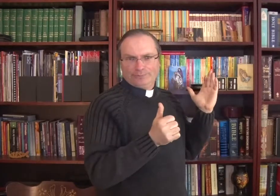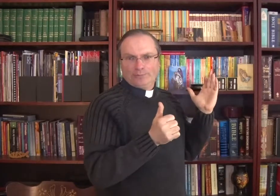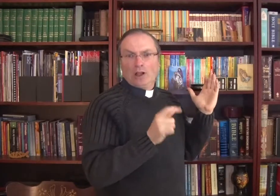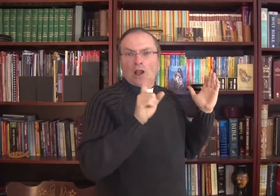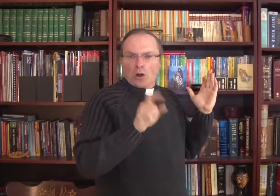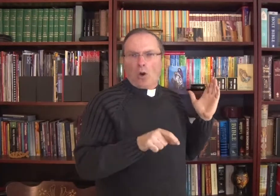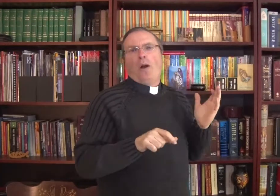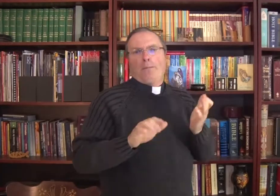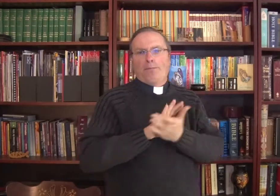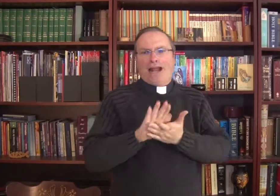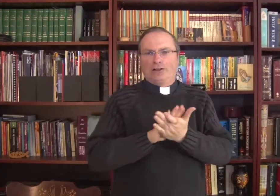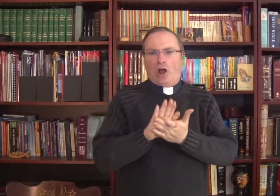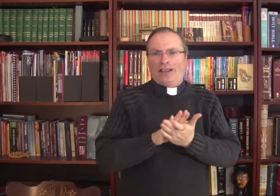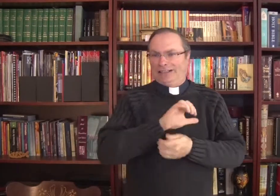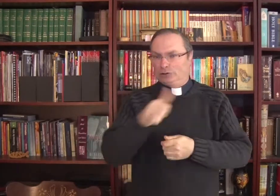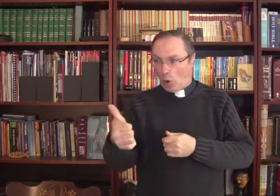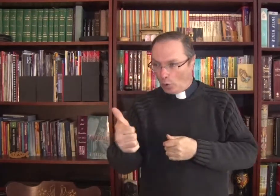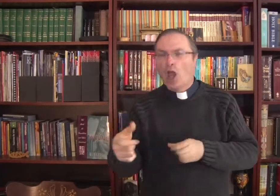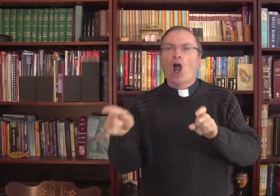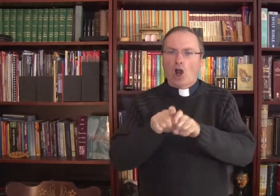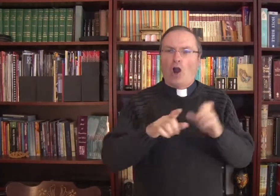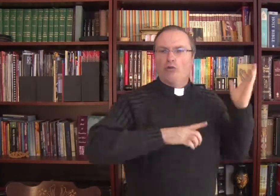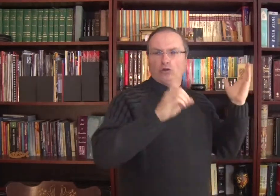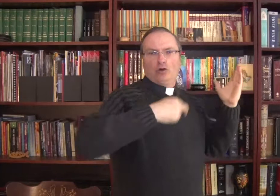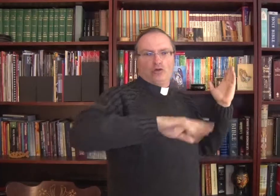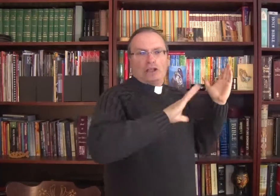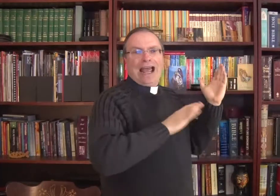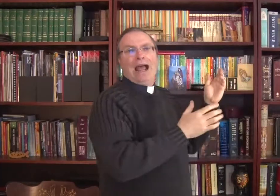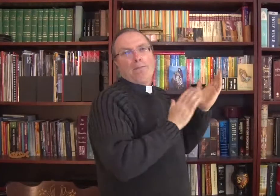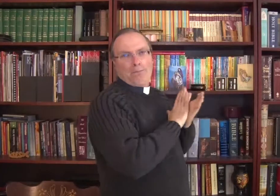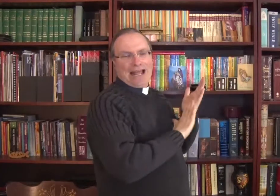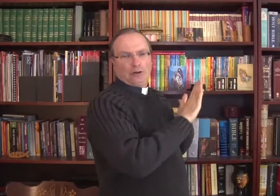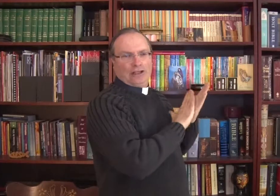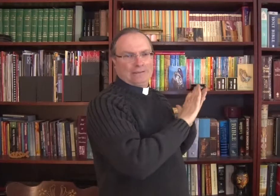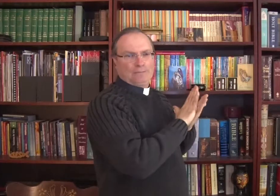Qu’on pardonne les autres comme Dieu nous a pardonné.